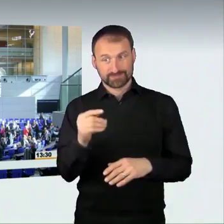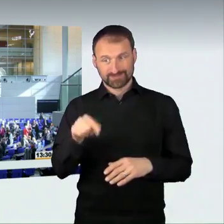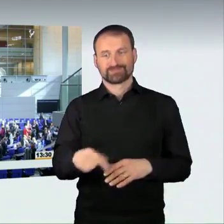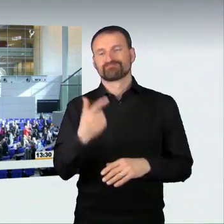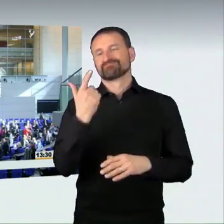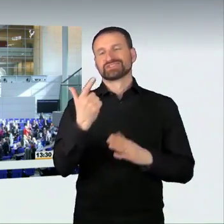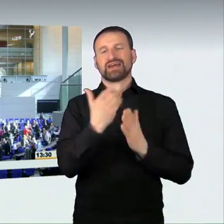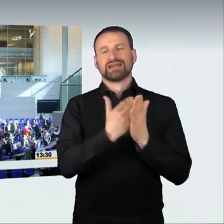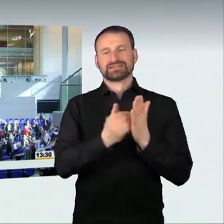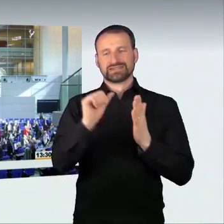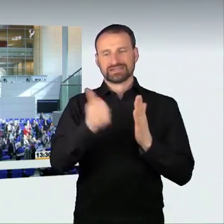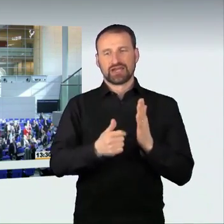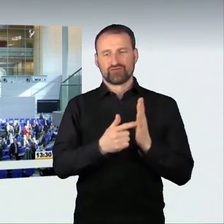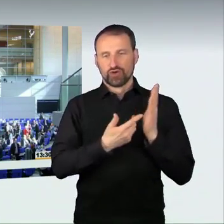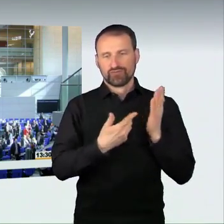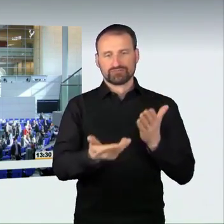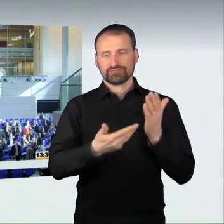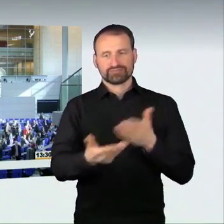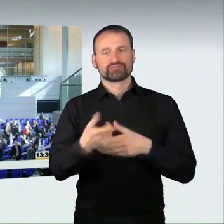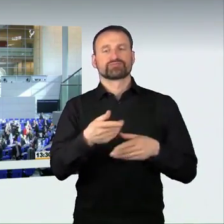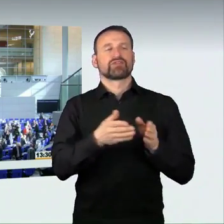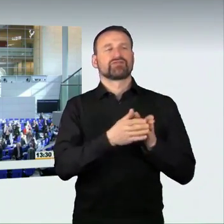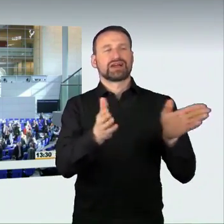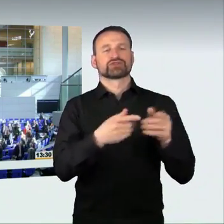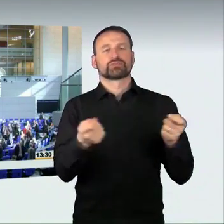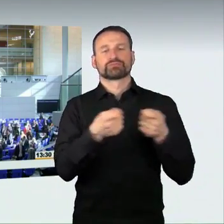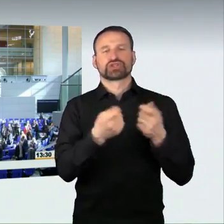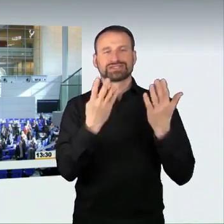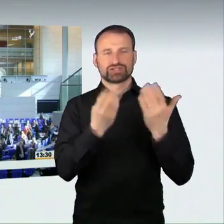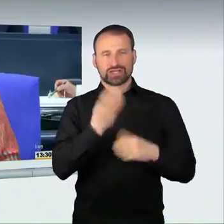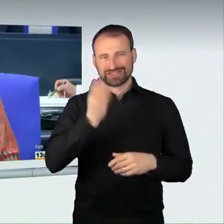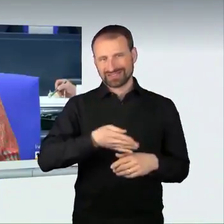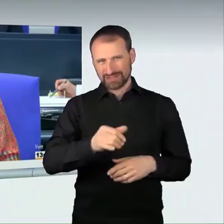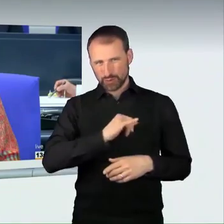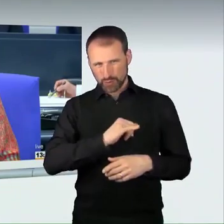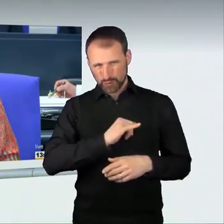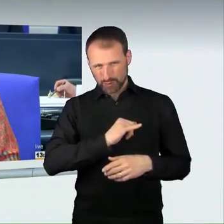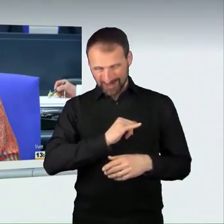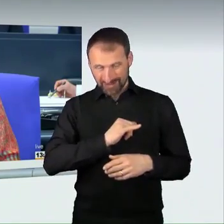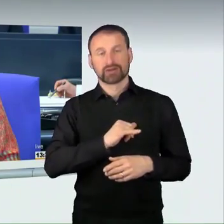der Fraktion Bündnis 90/Die Grünen namentlich ab.